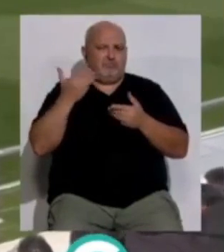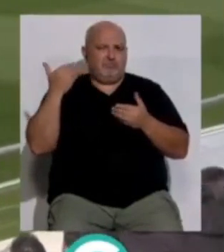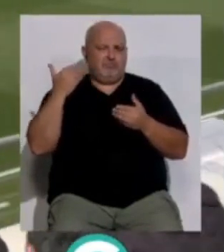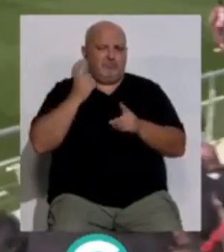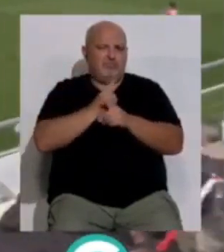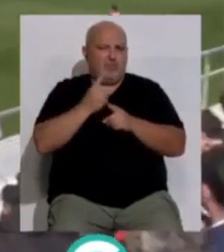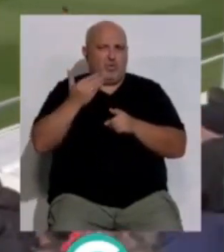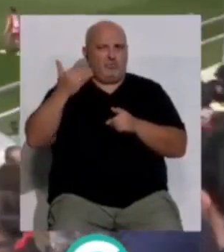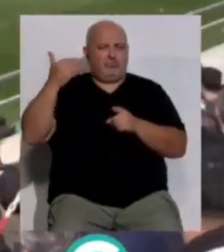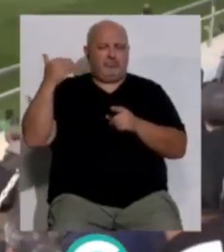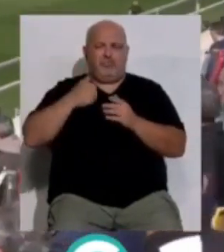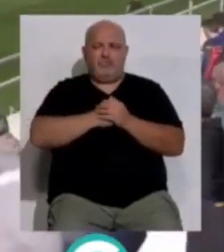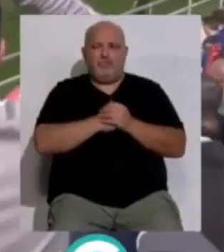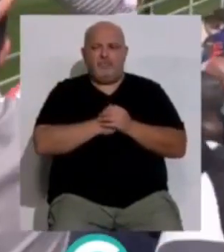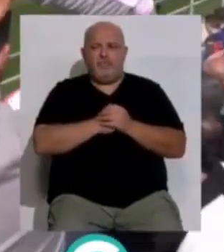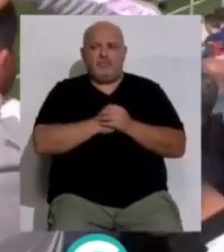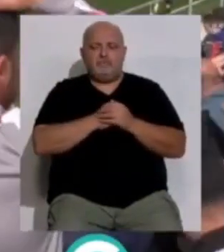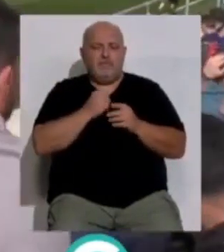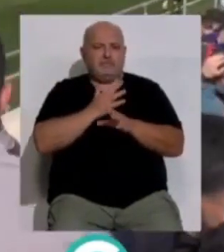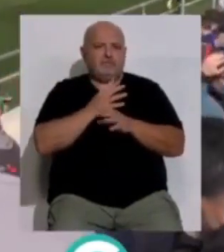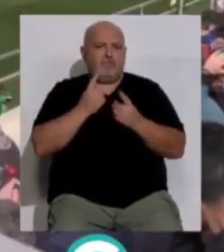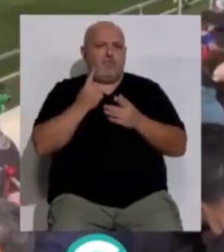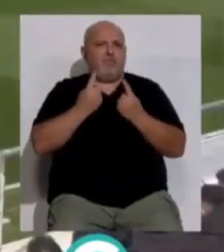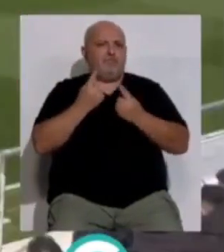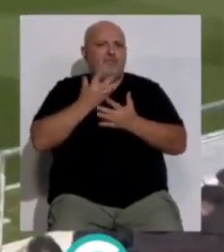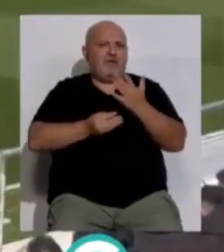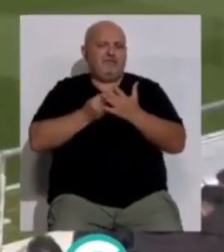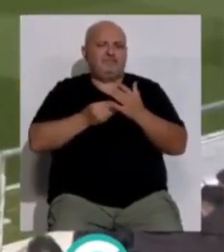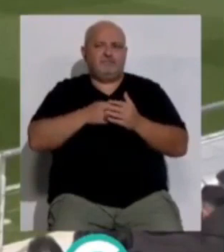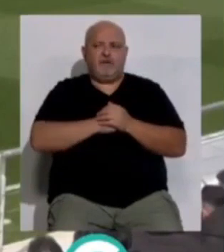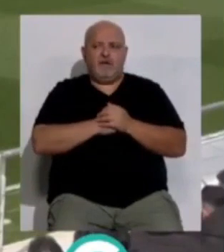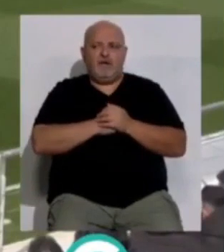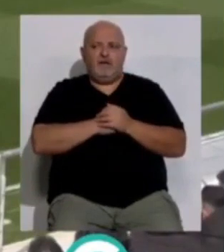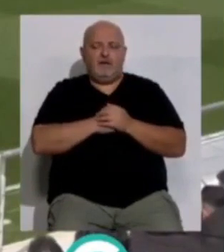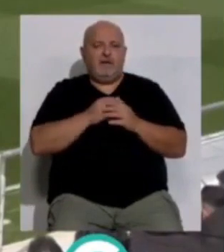equipo perdió por varios goles verdad y que tuvo algunos fallos pero podían haber marcado mucho